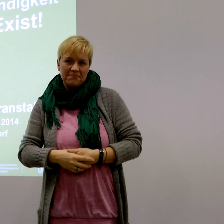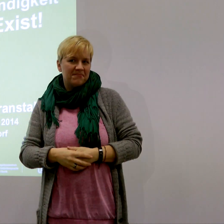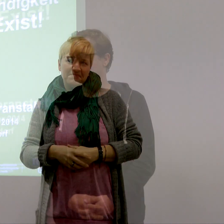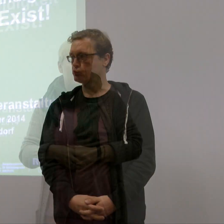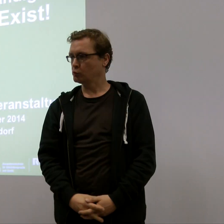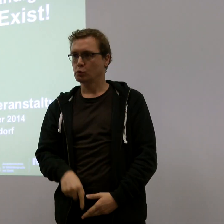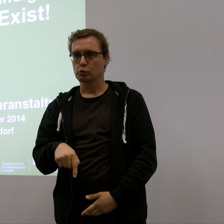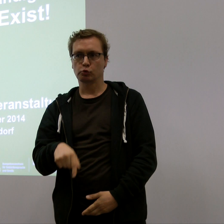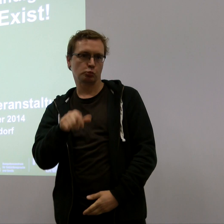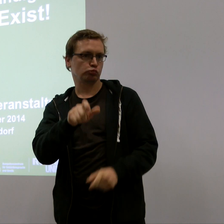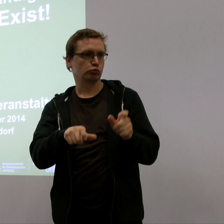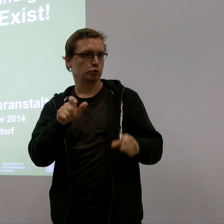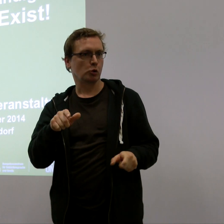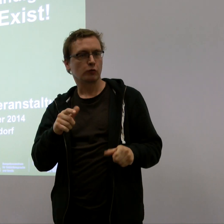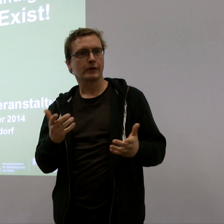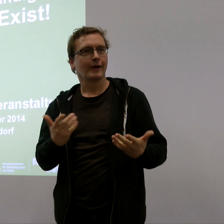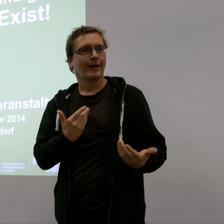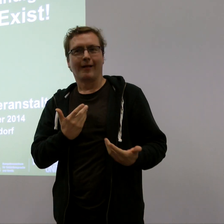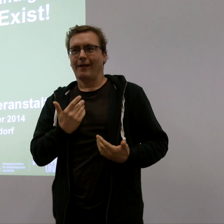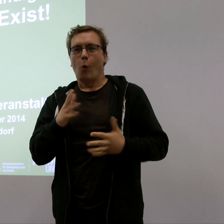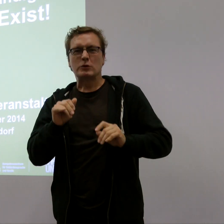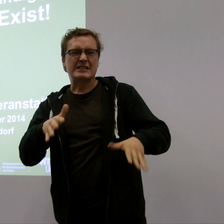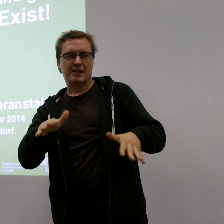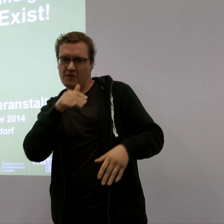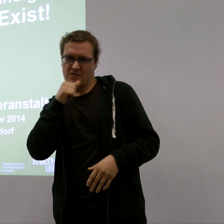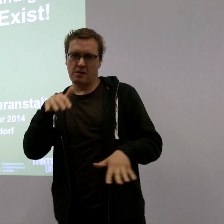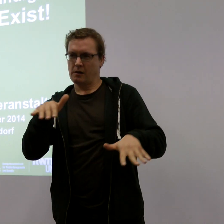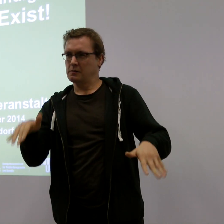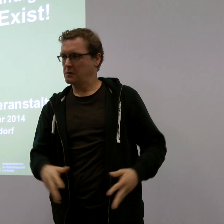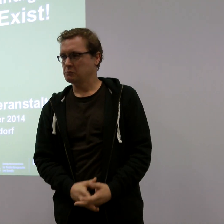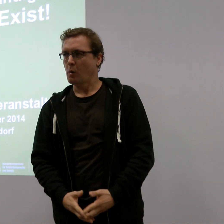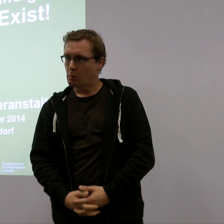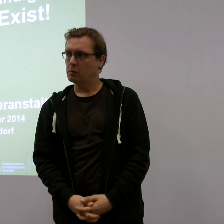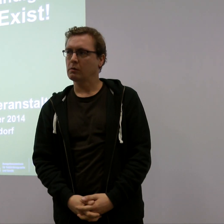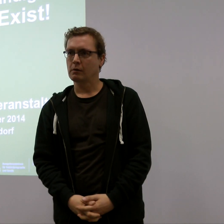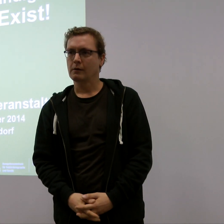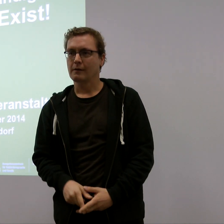Unter den Teilnehmenden waren am Anfang noch gewisse Unsicherheiten vorhanden.